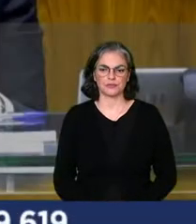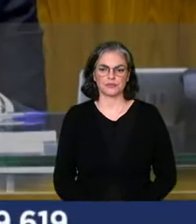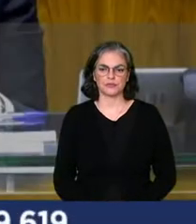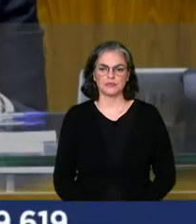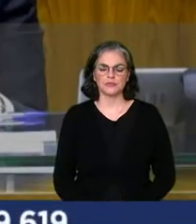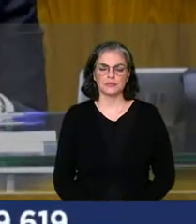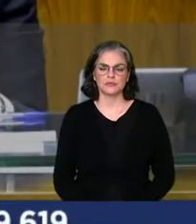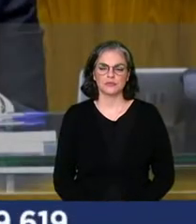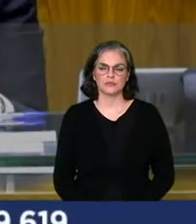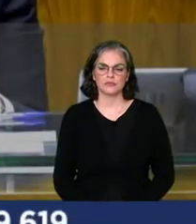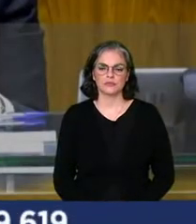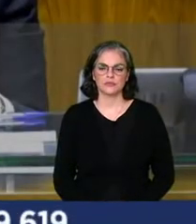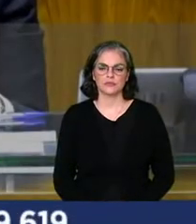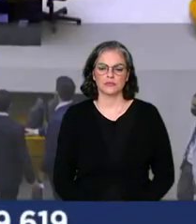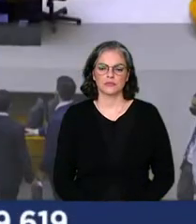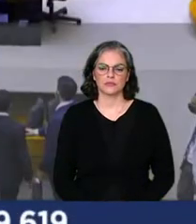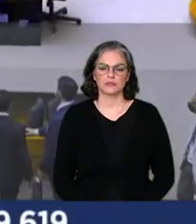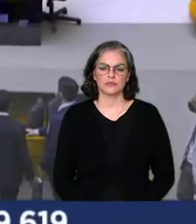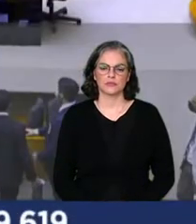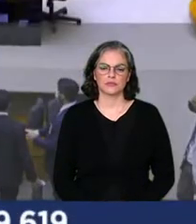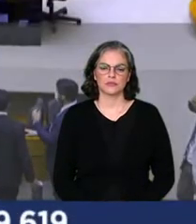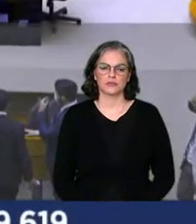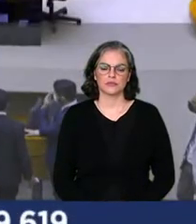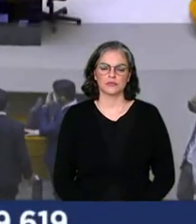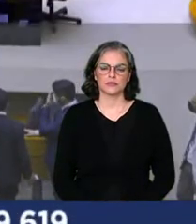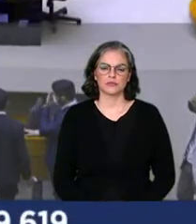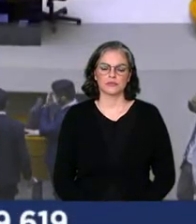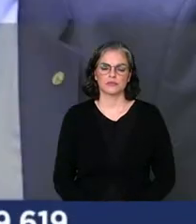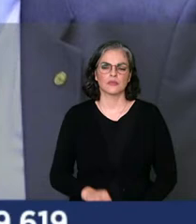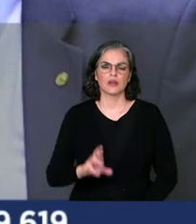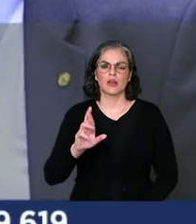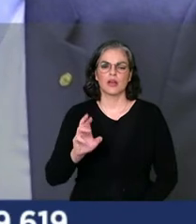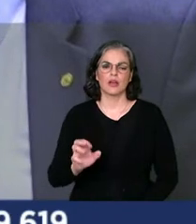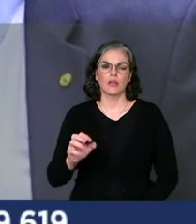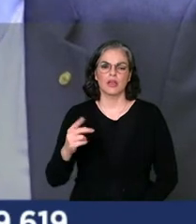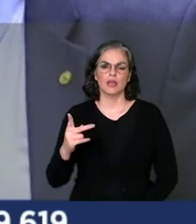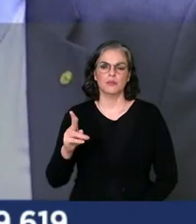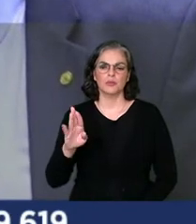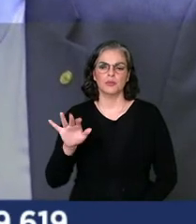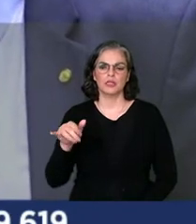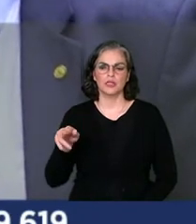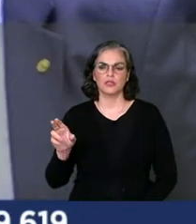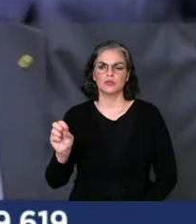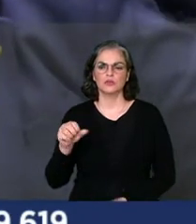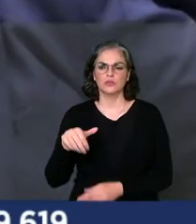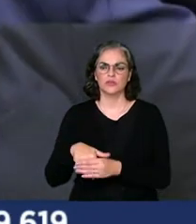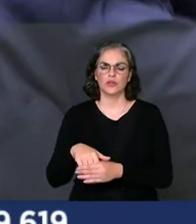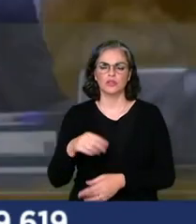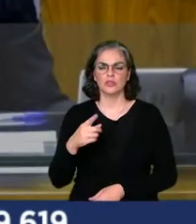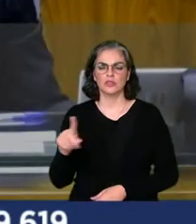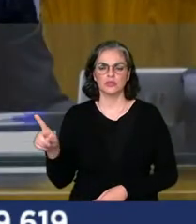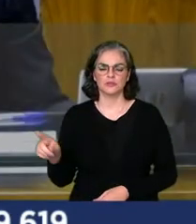JOGOS. -- [DEPUTADO]: REPUBLICANOS VOTA NÃO, PRESIDENTE. -- [DEPUTADO]: